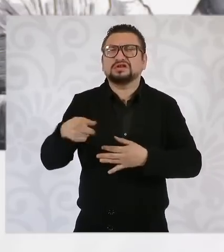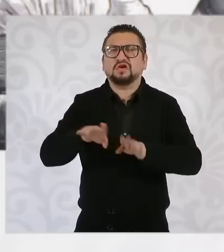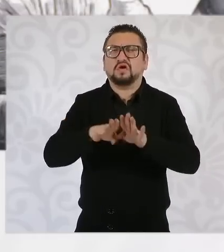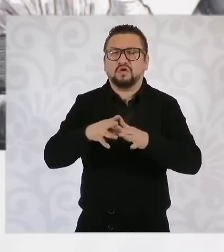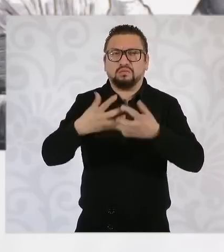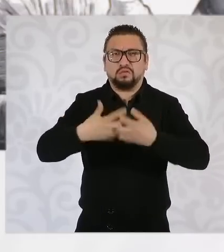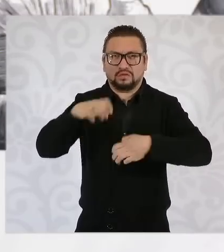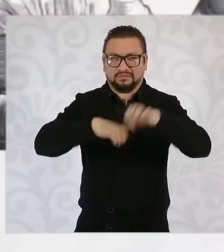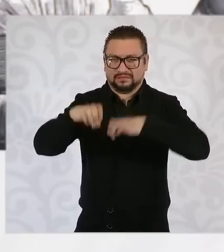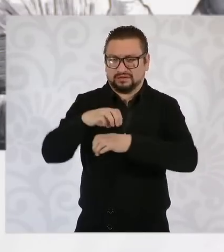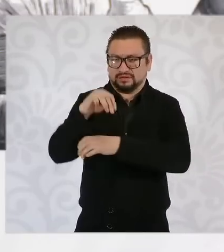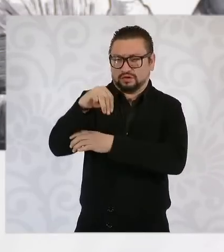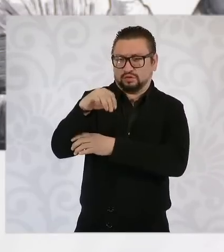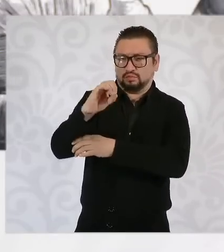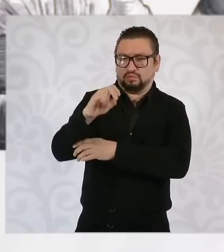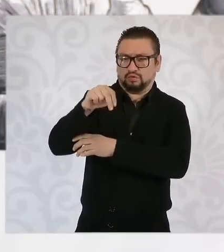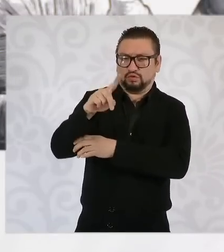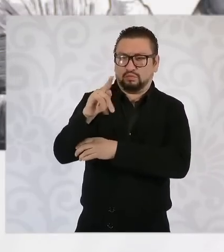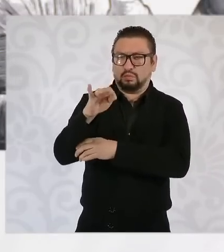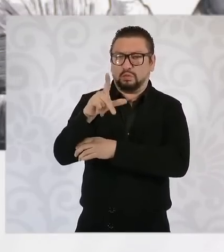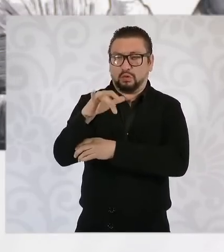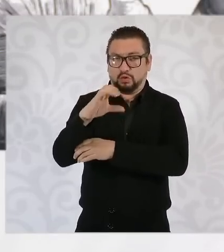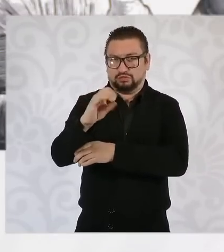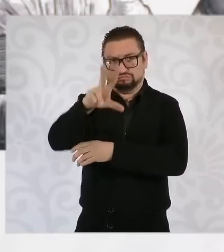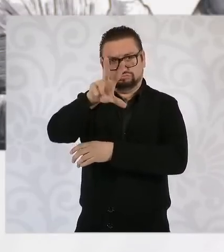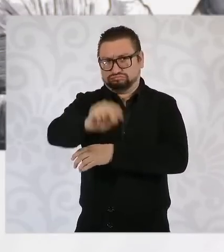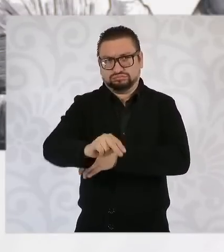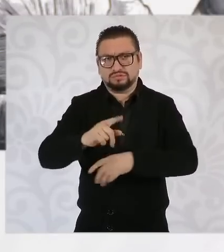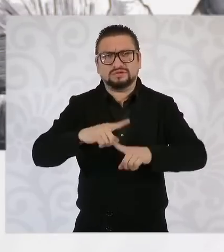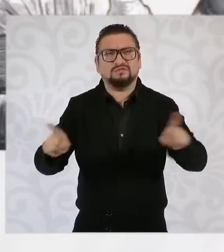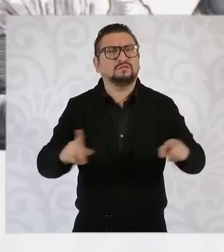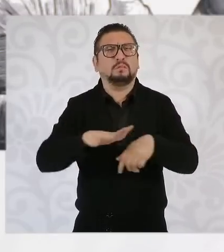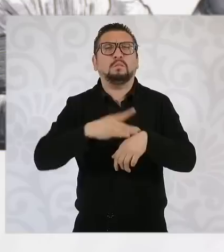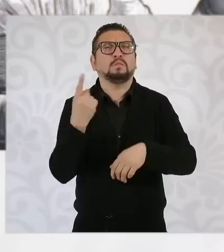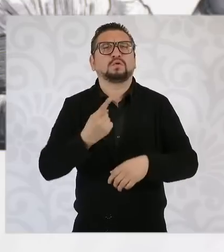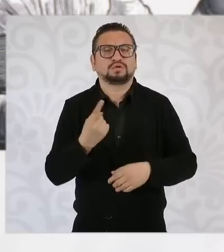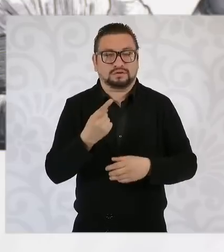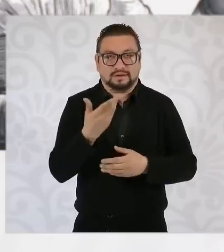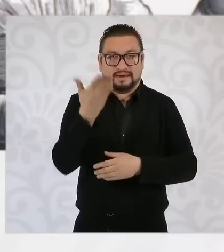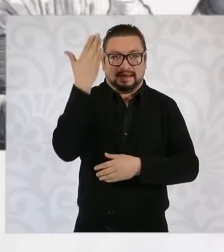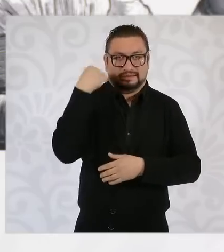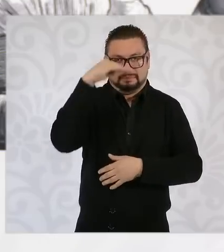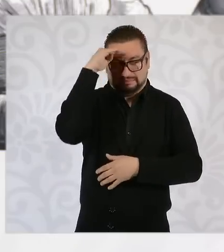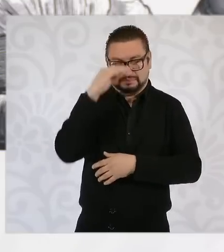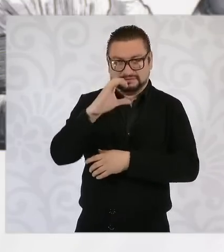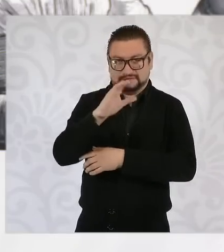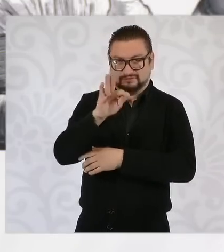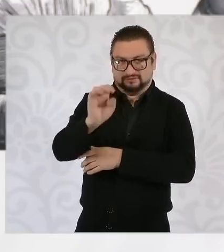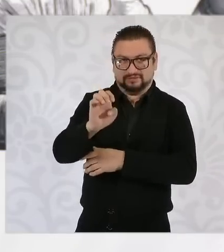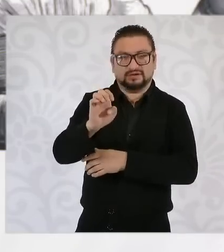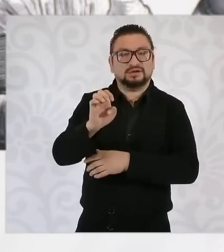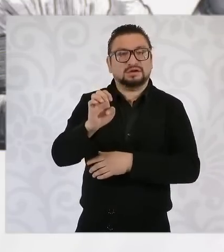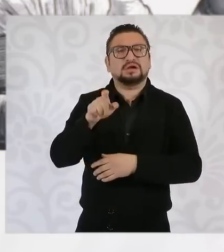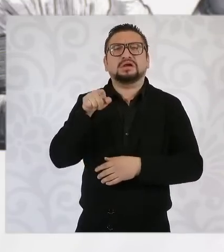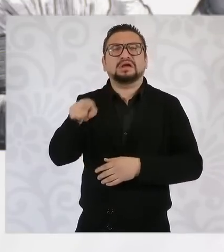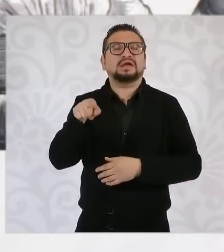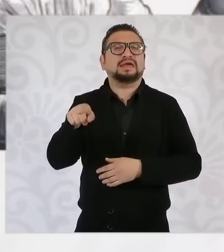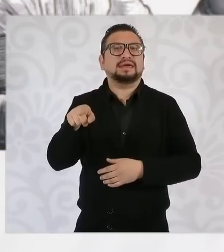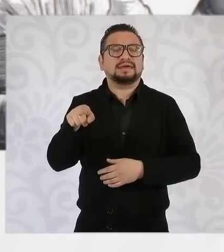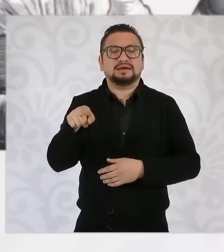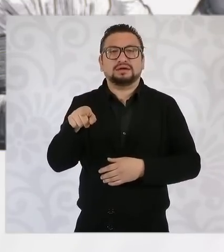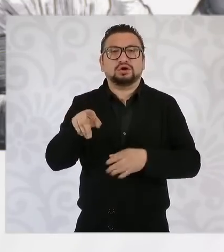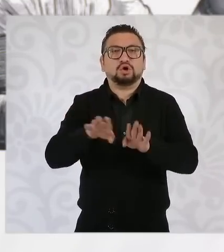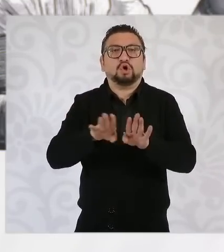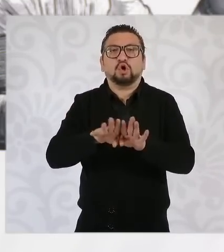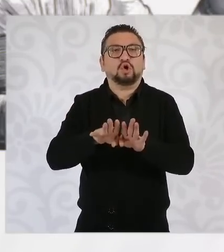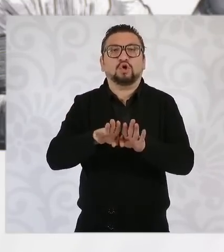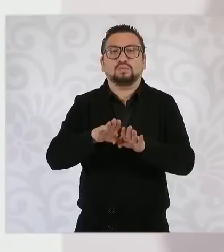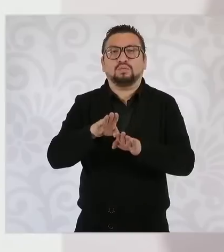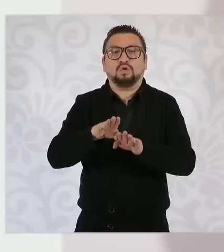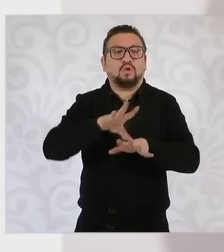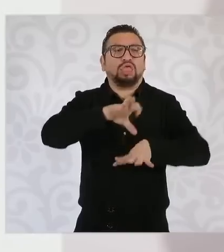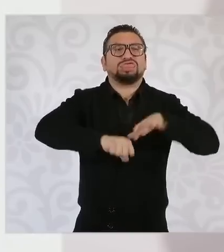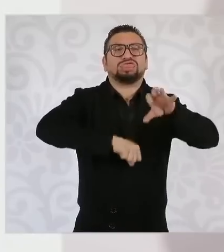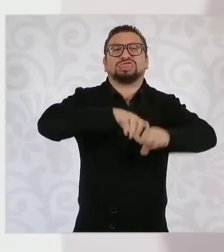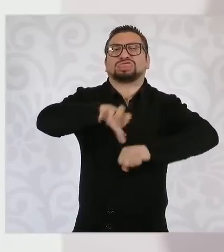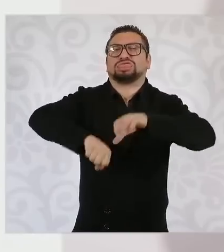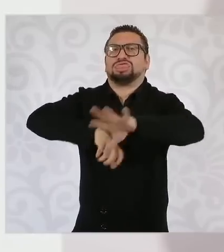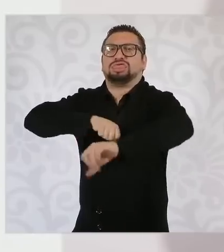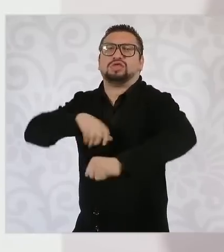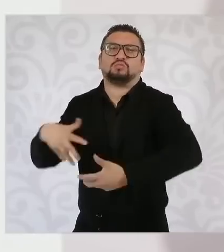importante porque eh se consideraba por ejemplo a CFE que tenía que podía ser monopolio si tenía más